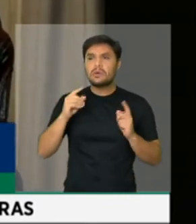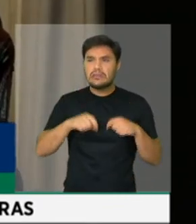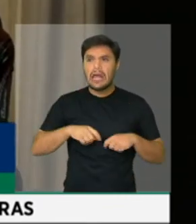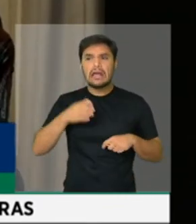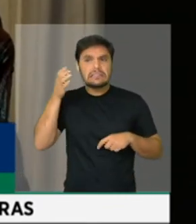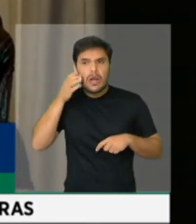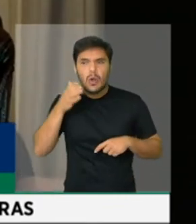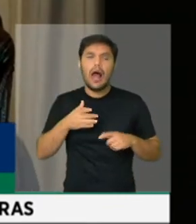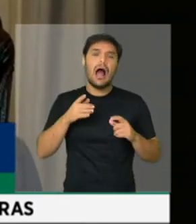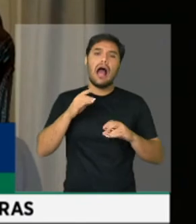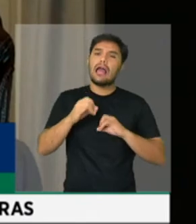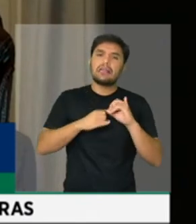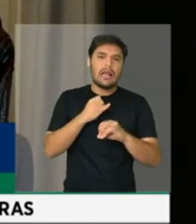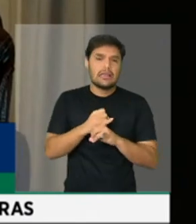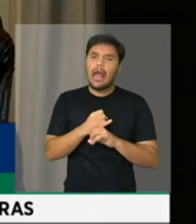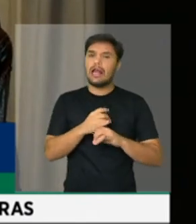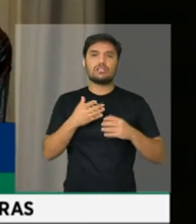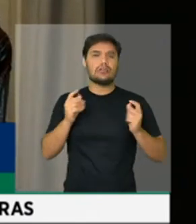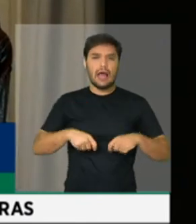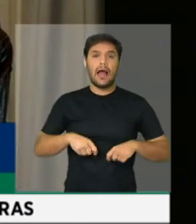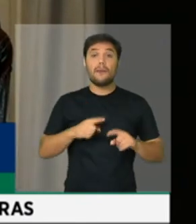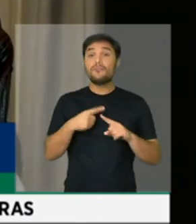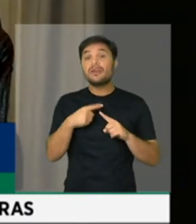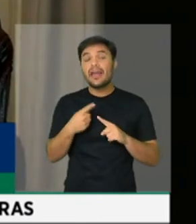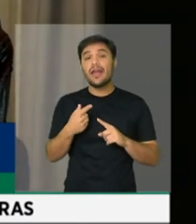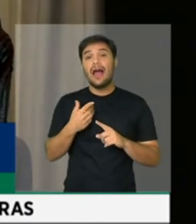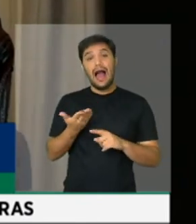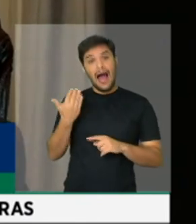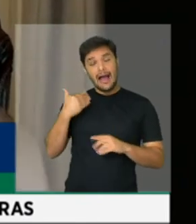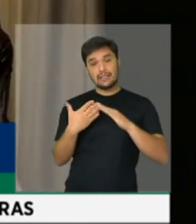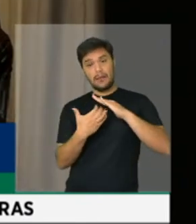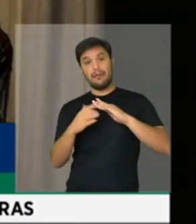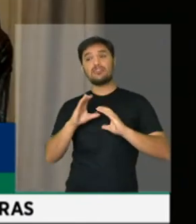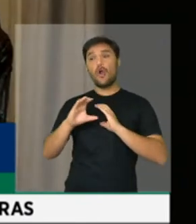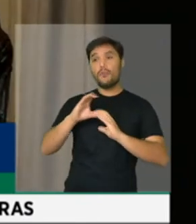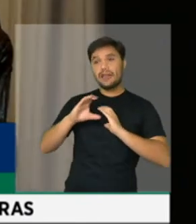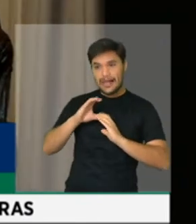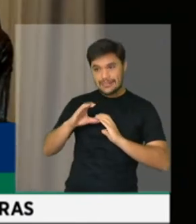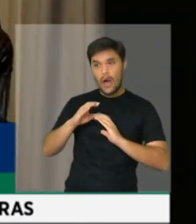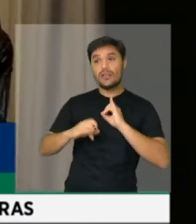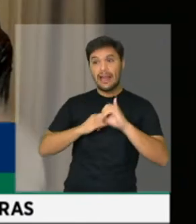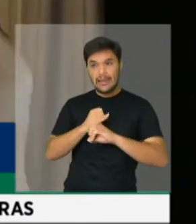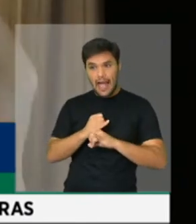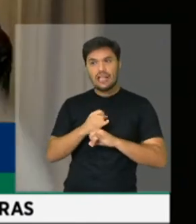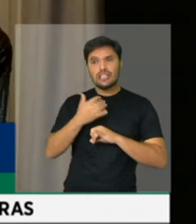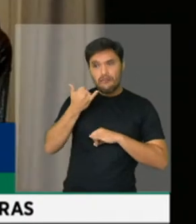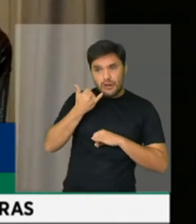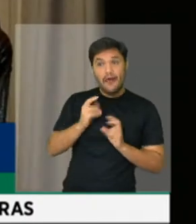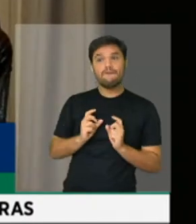UM TELEFONE, ESSE TELEFONE... CUSTAVA 4 MIL DÓ LARES. E MIL DÓLARES UM TELEFONE, COLOCARAM UM IMPOSTO DE RENDA, HOJE QUALQUER UM TEM TELEFONE